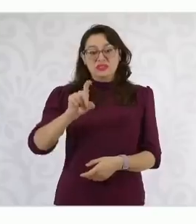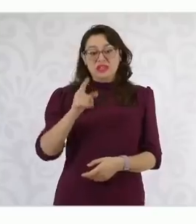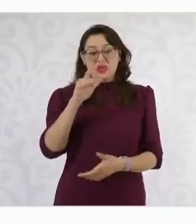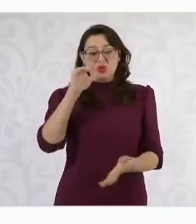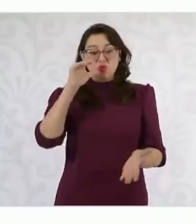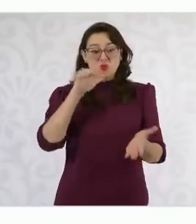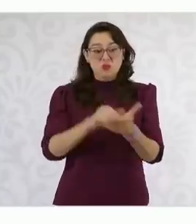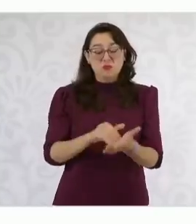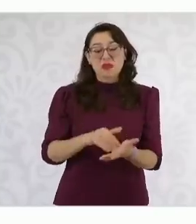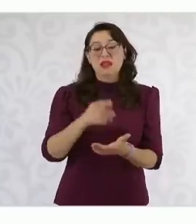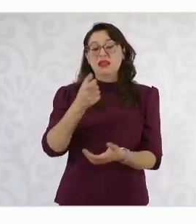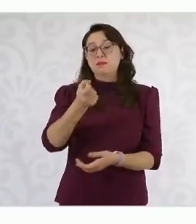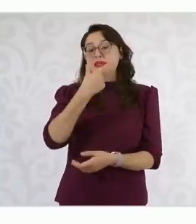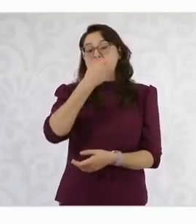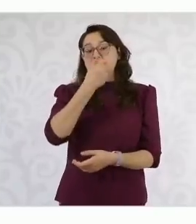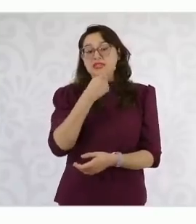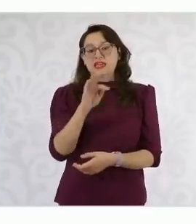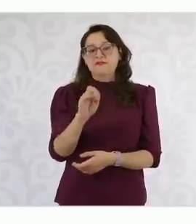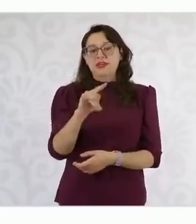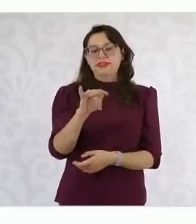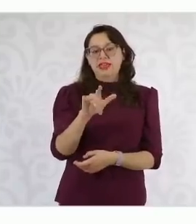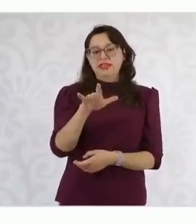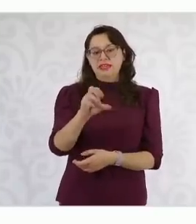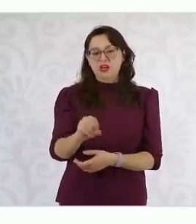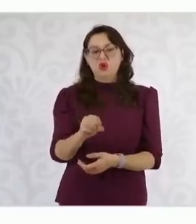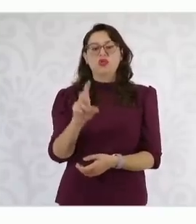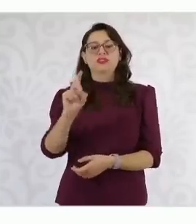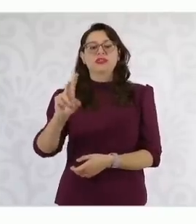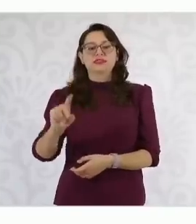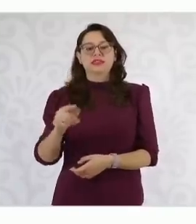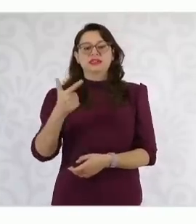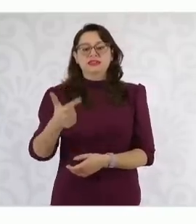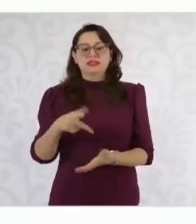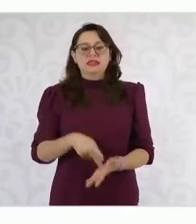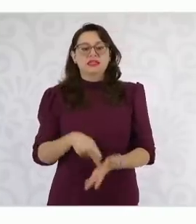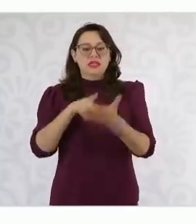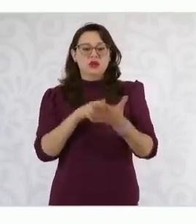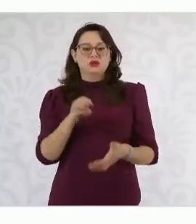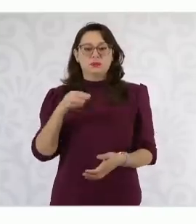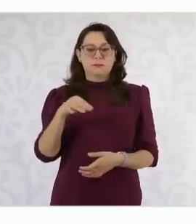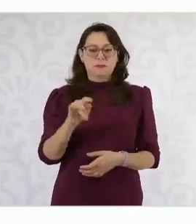de metanfetamina este aseguramiento representa una afectación económica a la delincuencia organizada